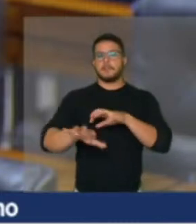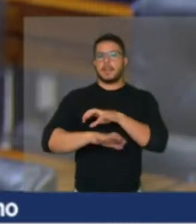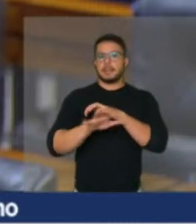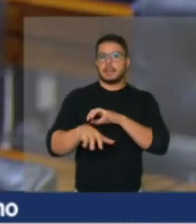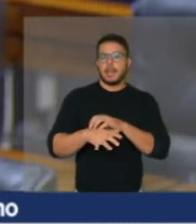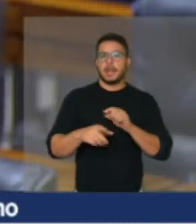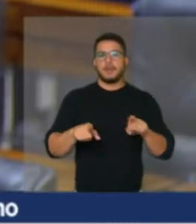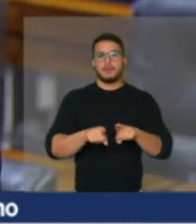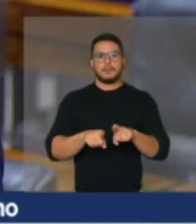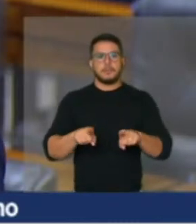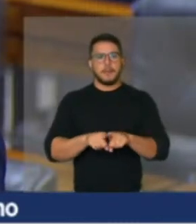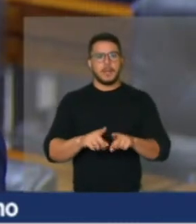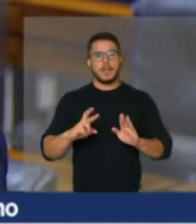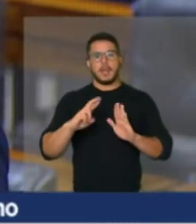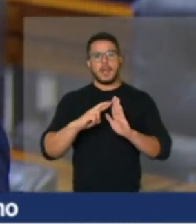QUESTÃO DA BR DO MAR... CABOTAGEM... É... AUTONOMIA